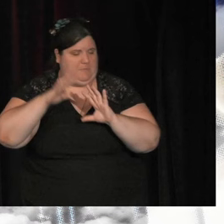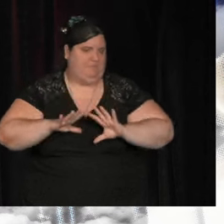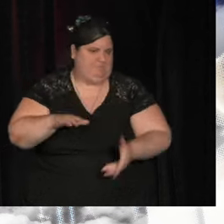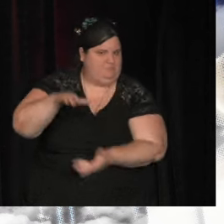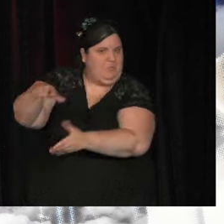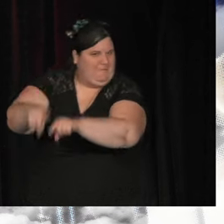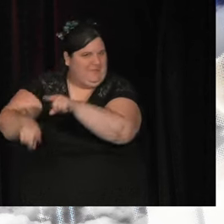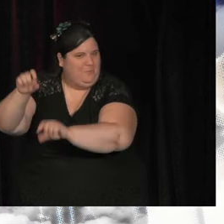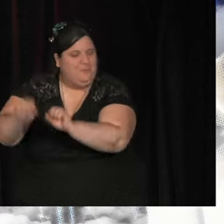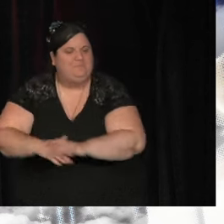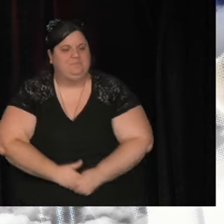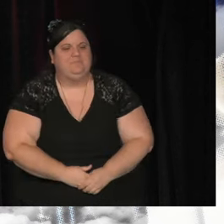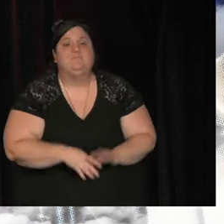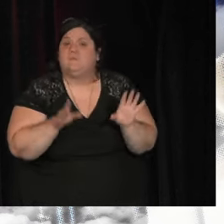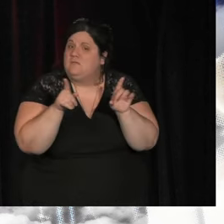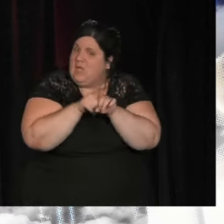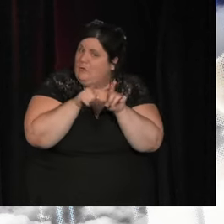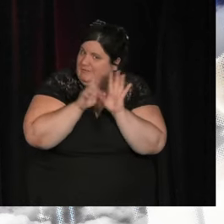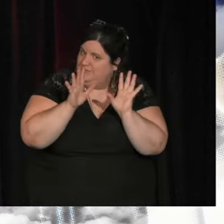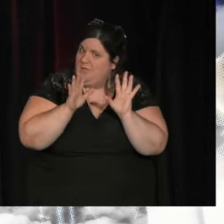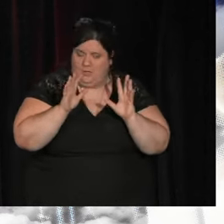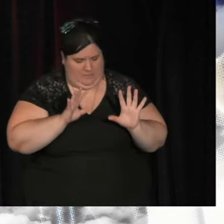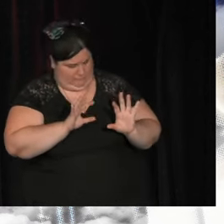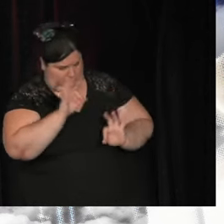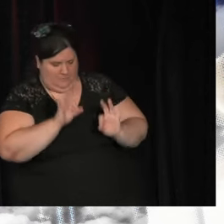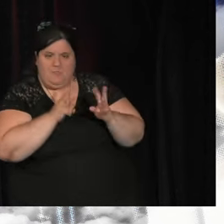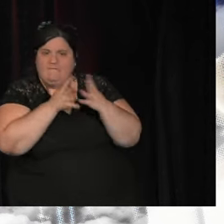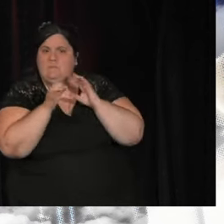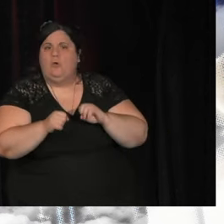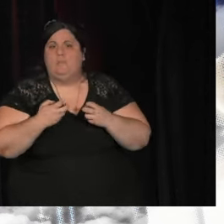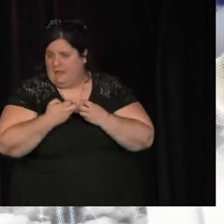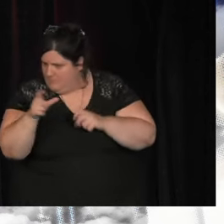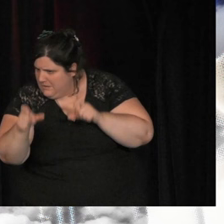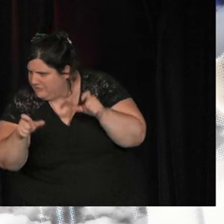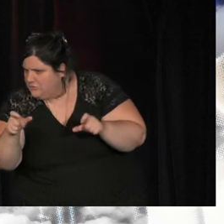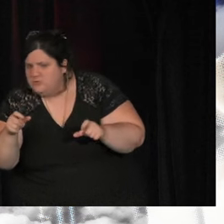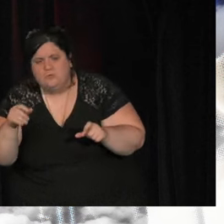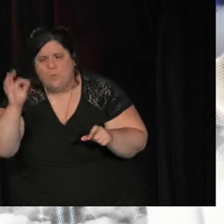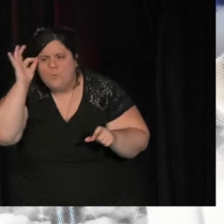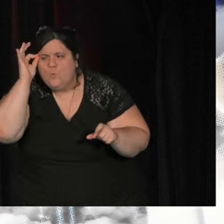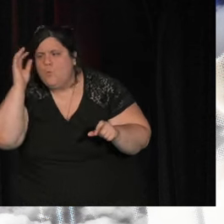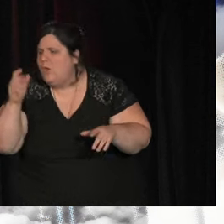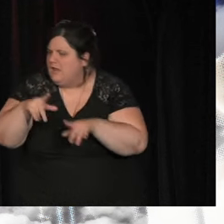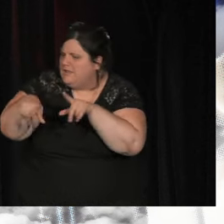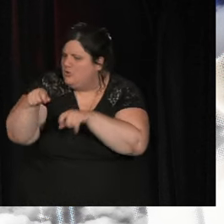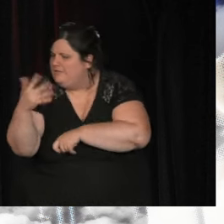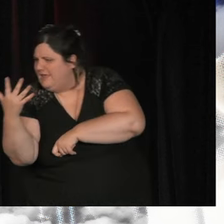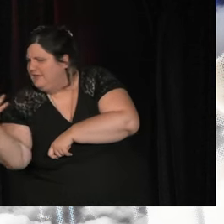filtre pour que tu ne joues qu'avec des gens au-delà d'un certain score donc c'était Black Mirror à fond. C'était l'élite, mais des gens gentils sur Overwatch.